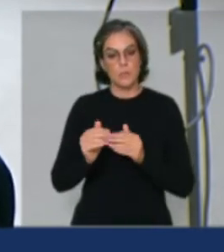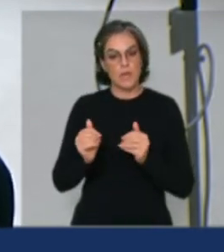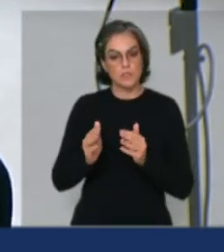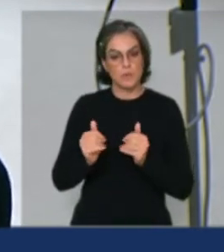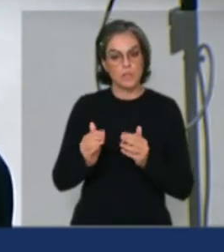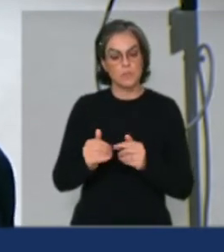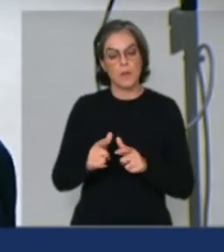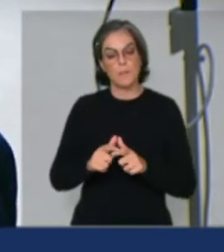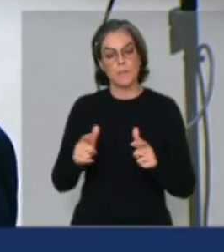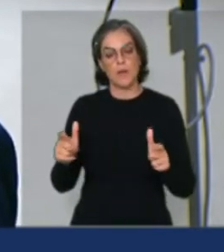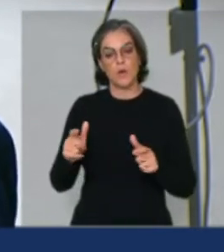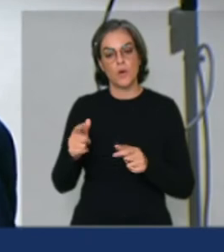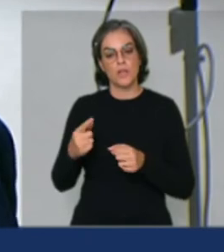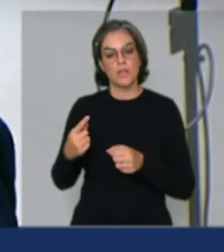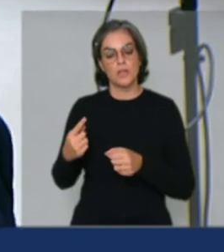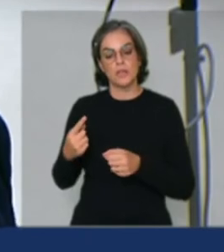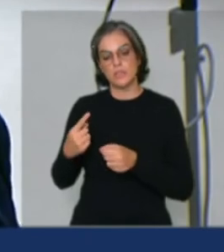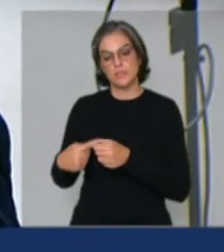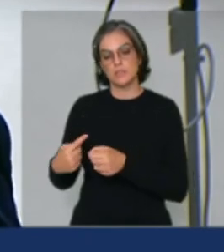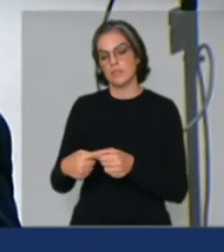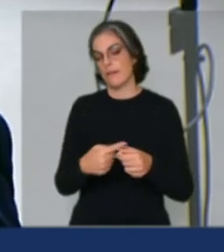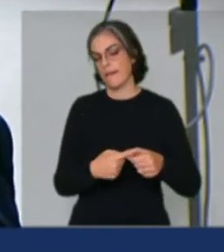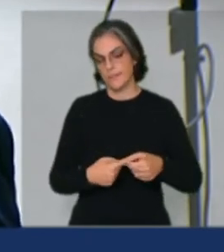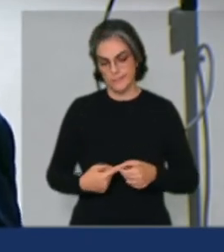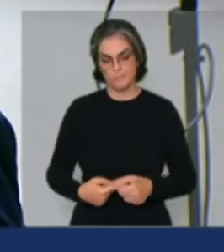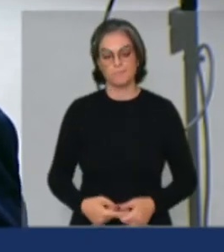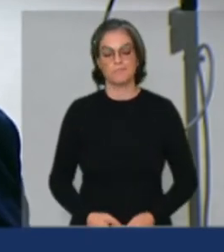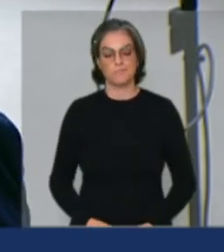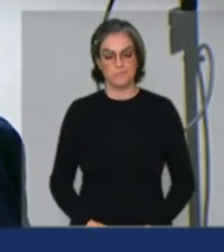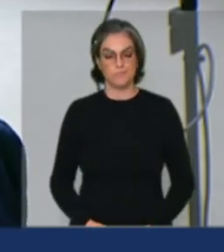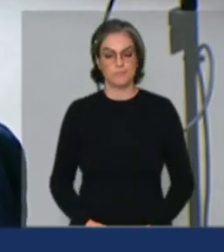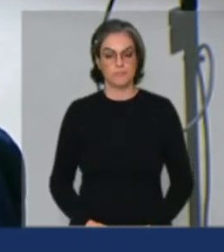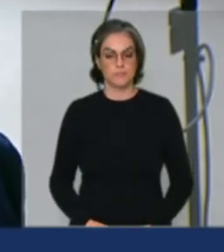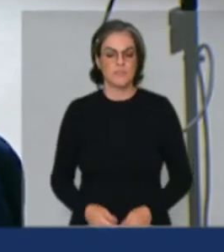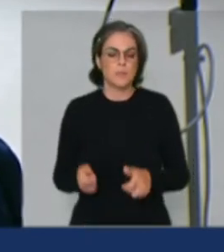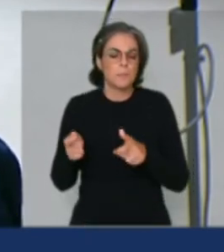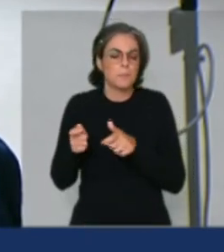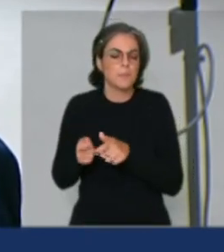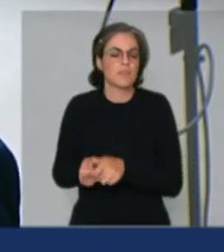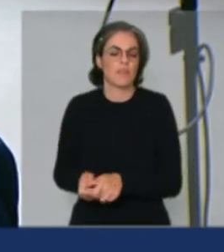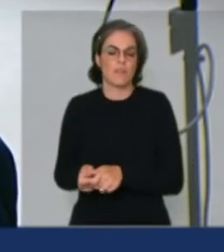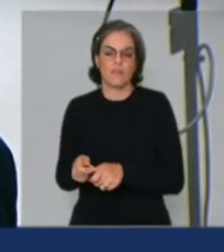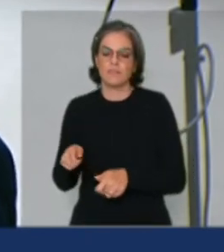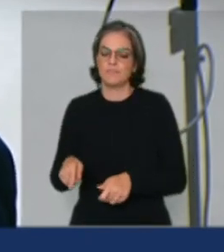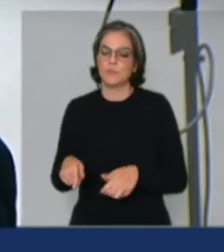E ESPECIALMENTE DA MAIORIA DAS PREFEITURAS, AS... PREFEITURAS MENORES, QUE NÃO TENHA CONDIÇÕES DE ESTAR ATENDENDO AÍ , SEUS MUNÍCIPES.